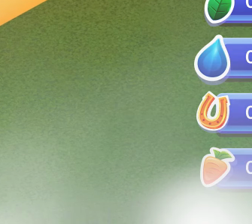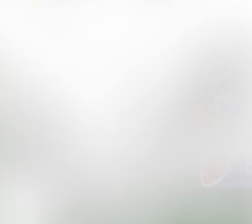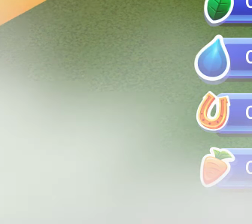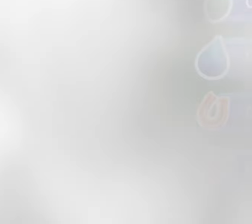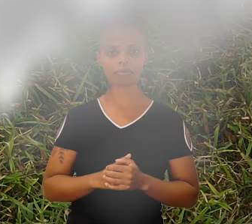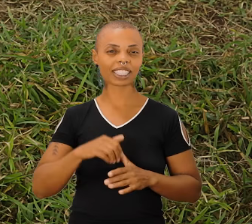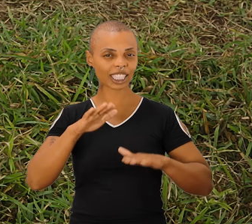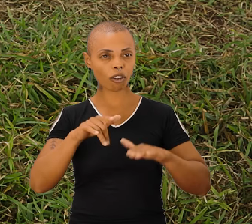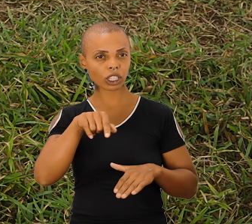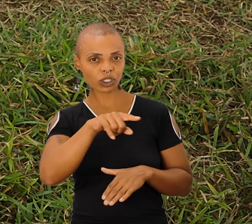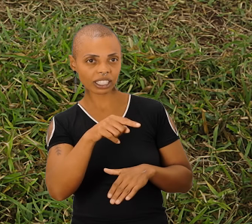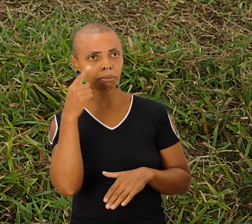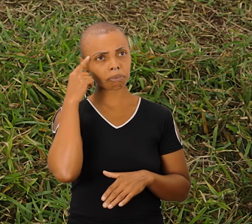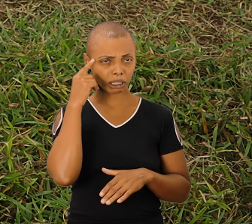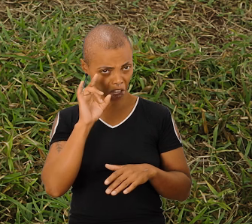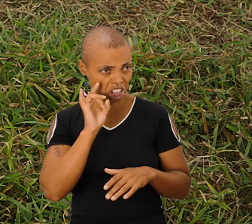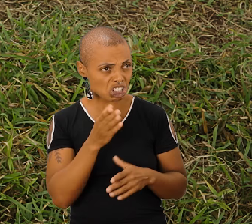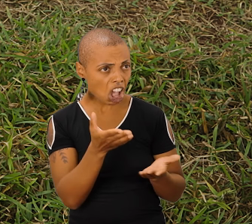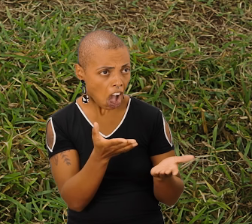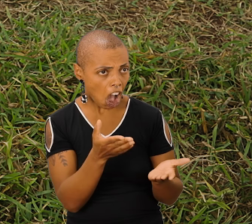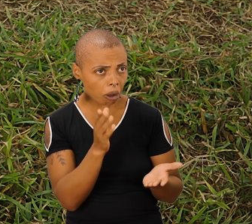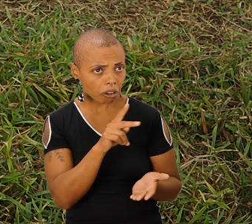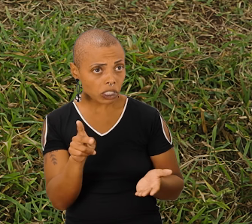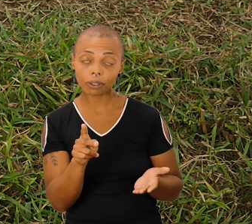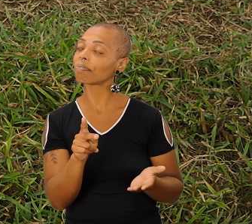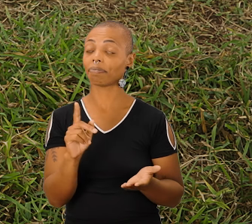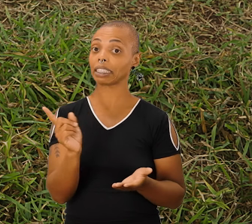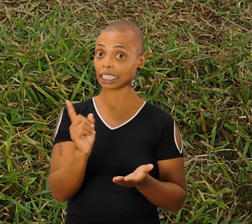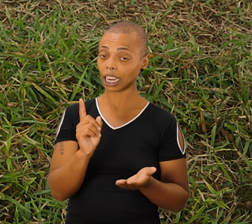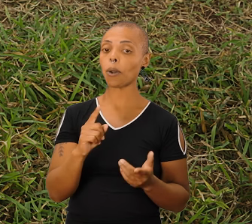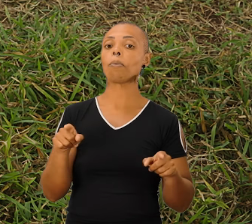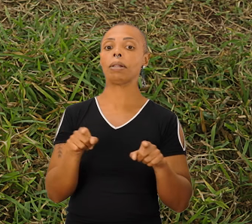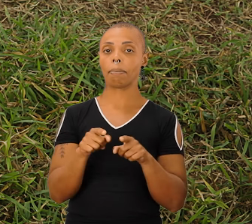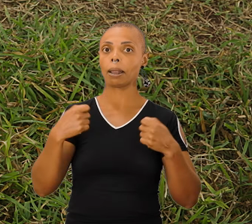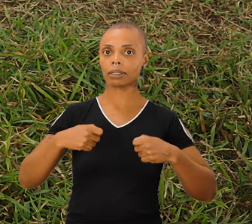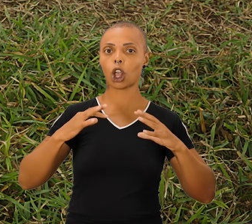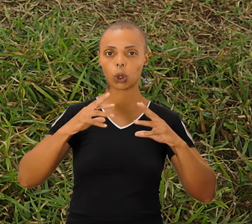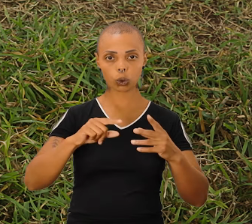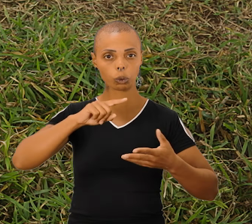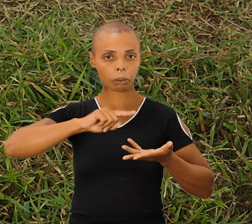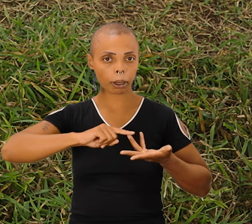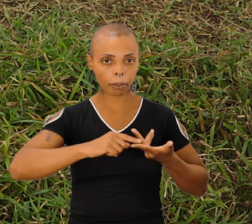[Paulo] Vocês podem estar se perguntando: mas é só isso, professor? Não! Além de estar com todos os nutrientes necessários,